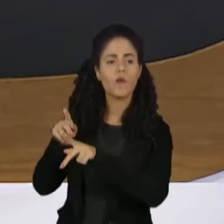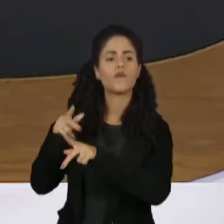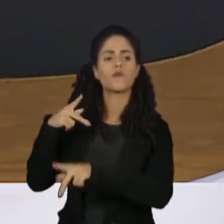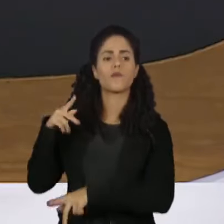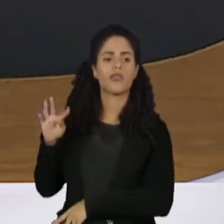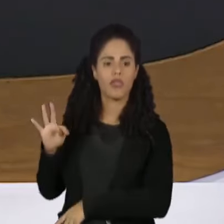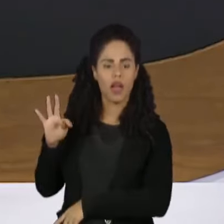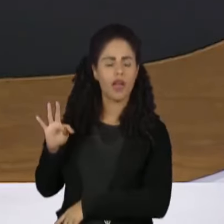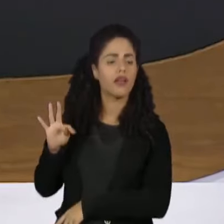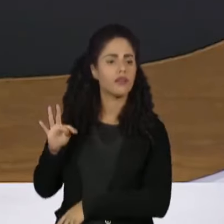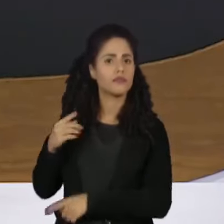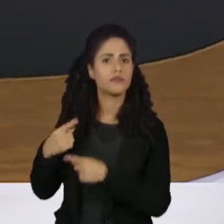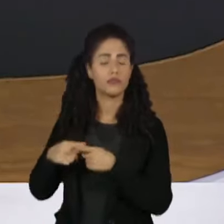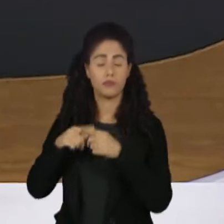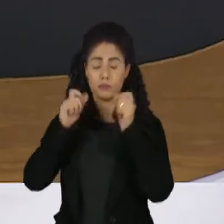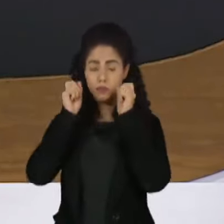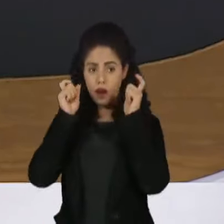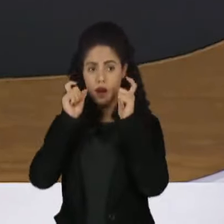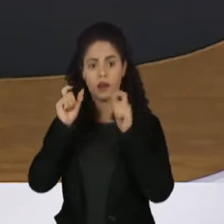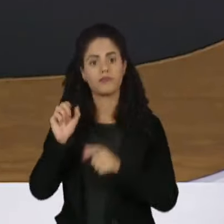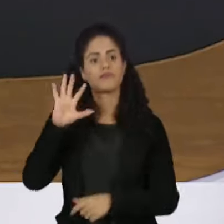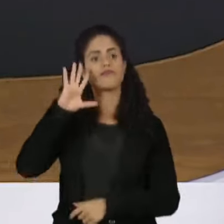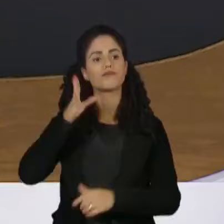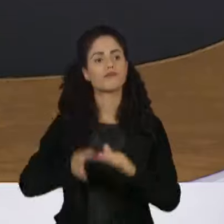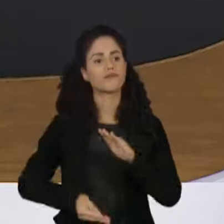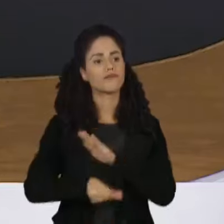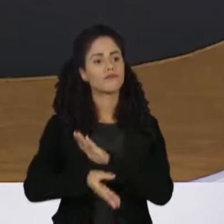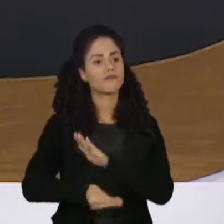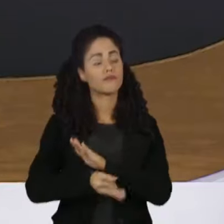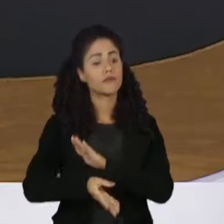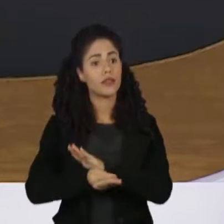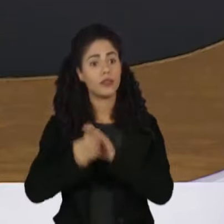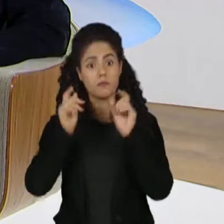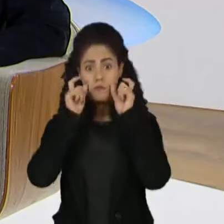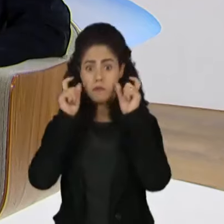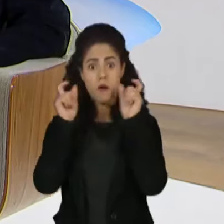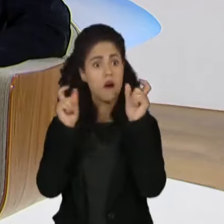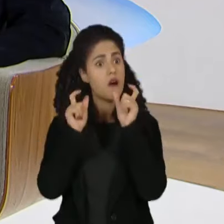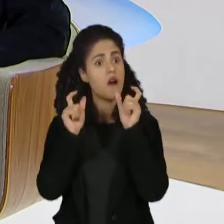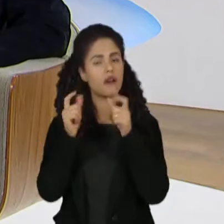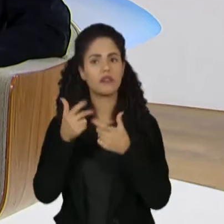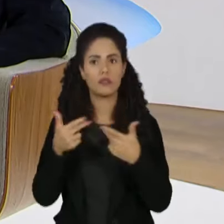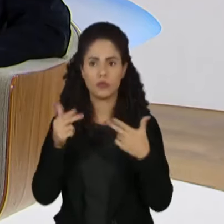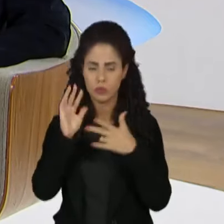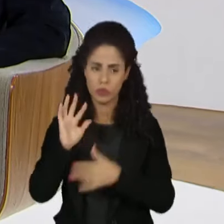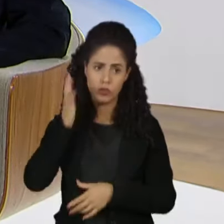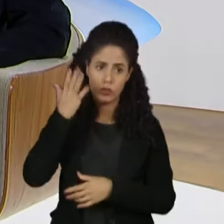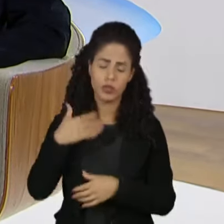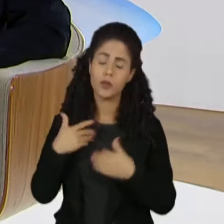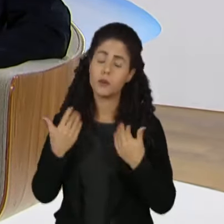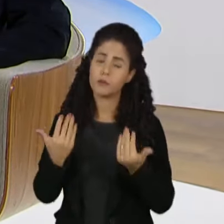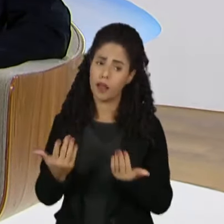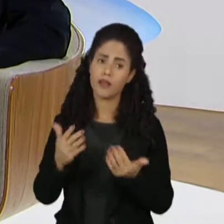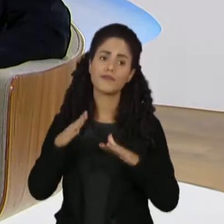um escândalo de corrupção que depois se mostrou ali eh enviesado e equivocado em muitas das suas